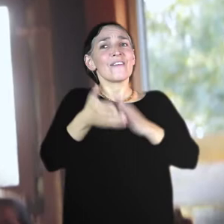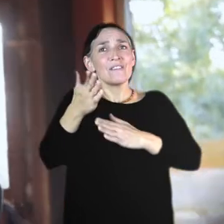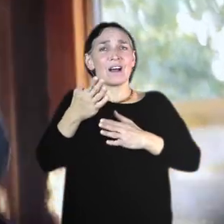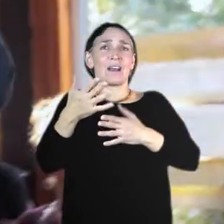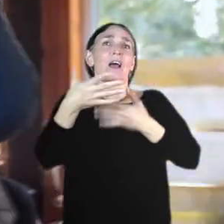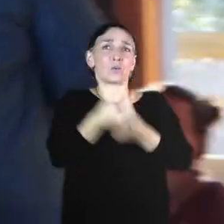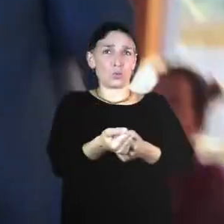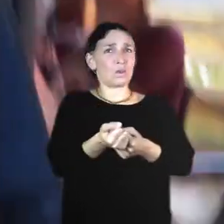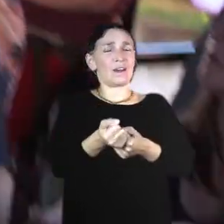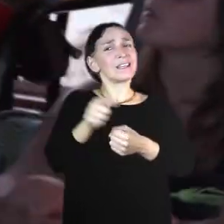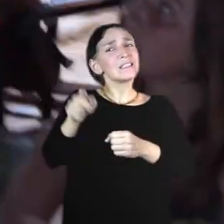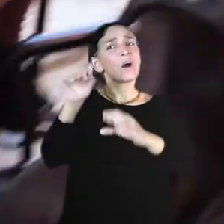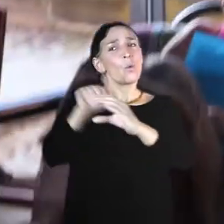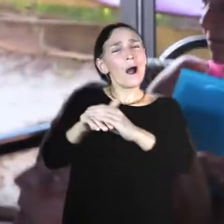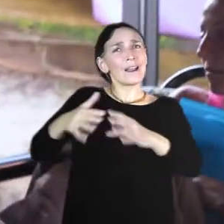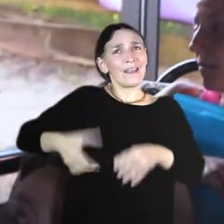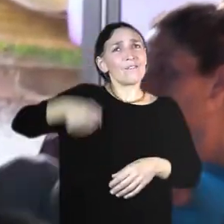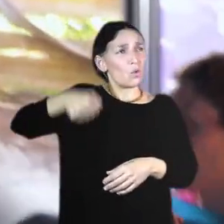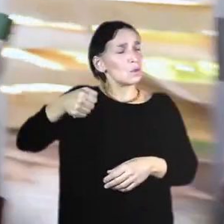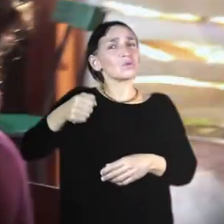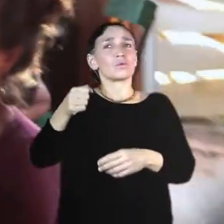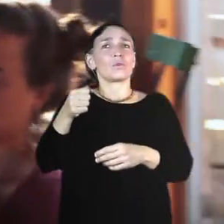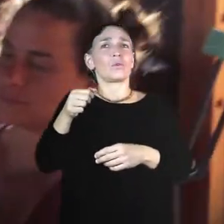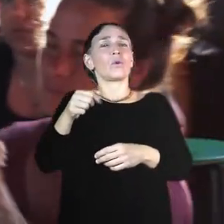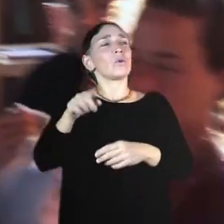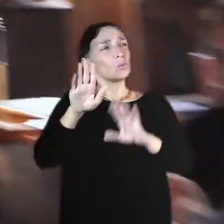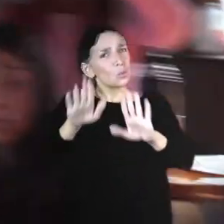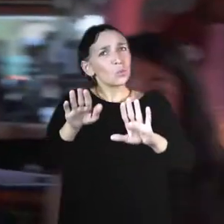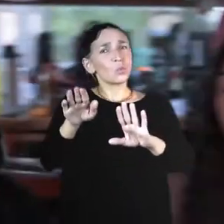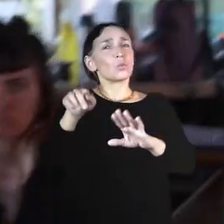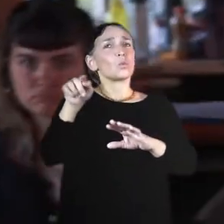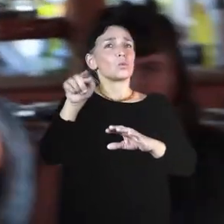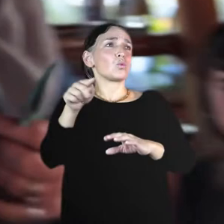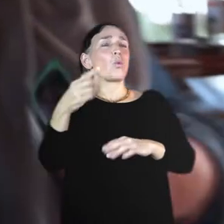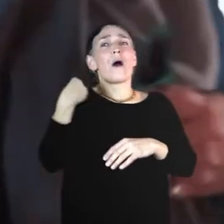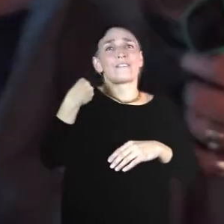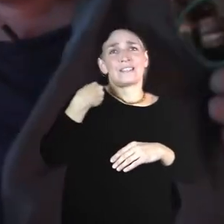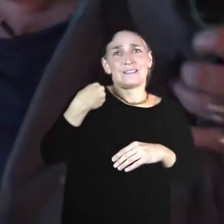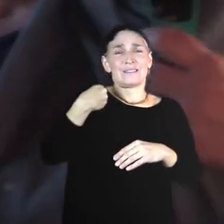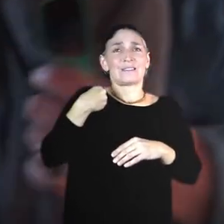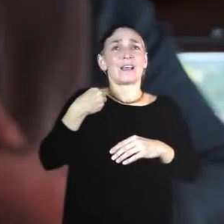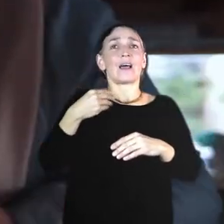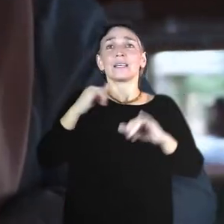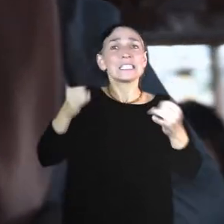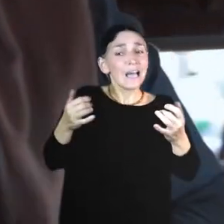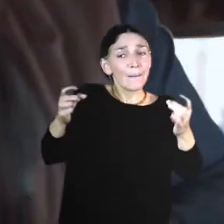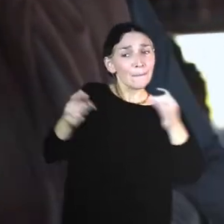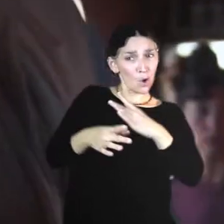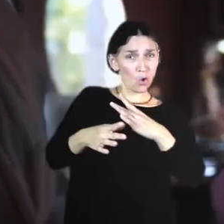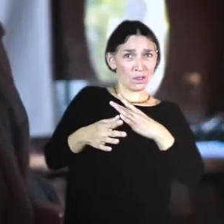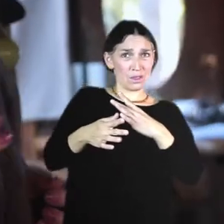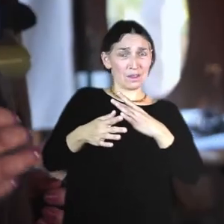Las muchachas te lo van a tener con todo cariño, hasta que vos nos des la indicación,